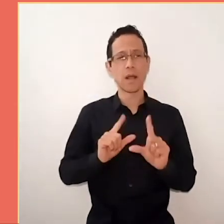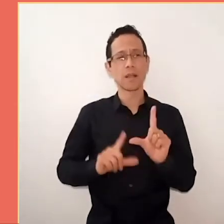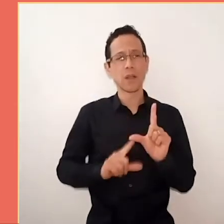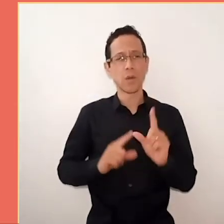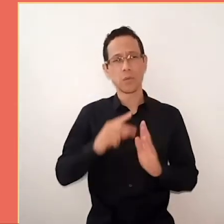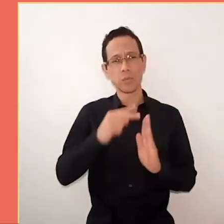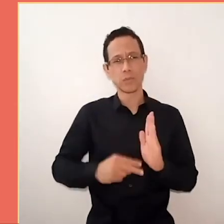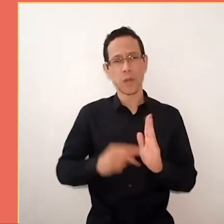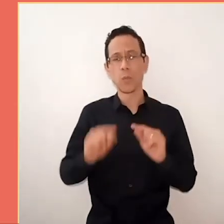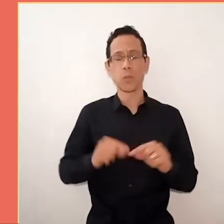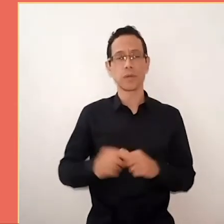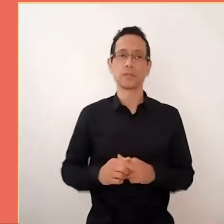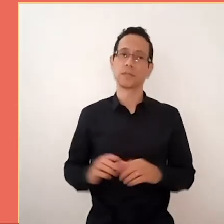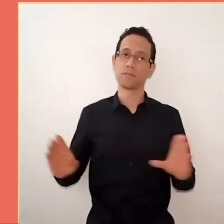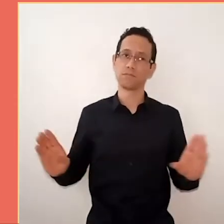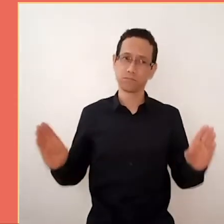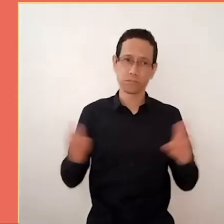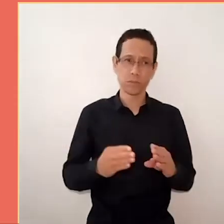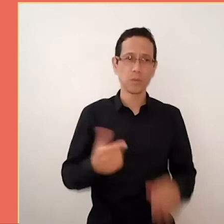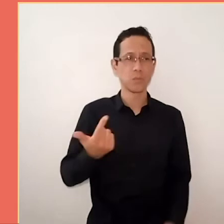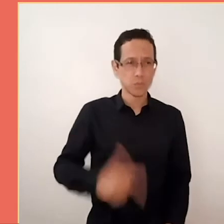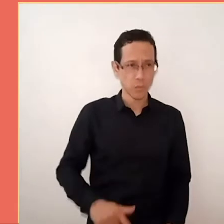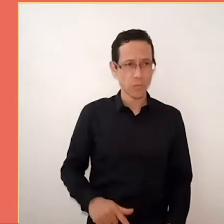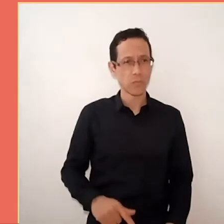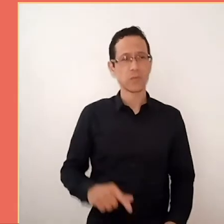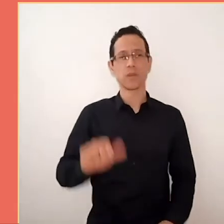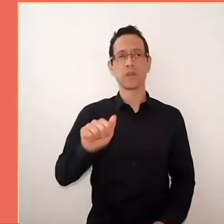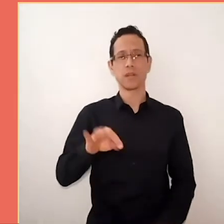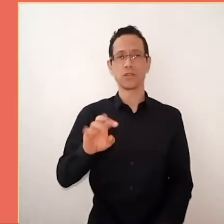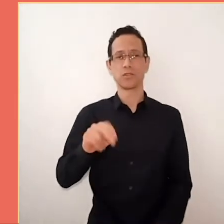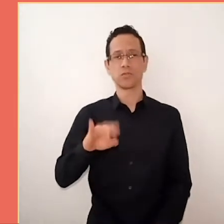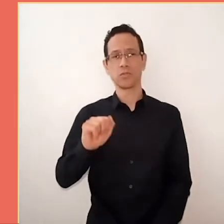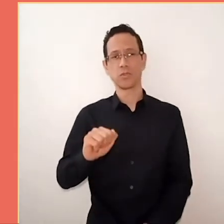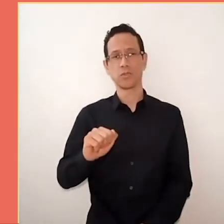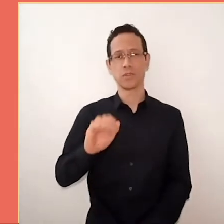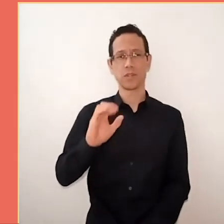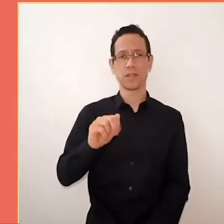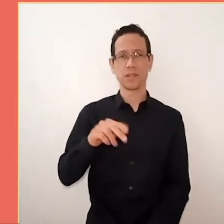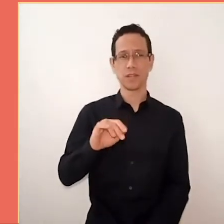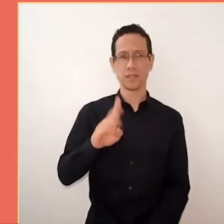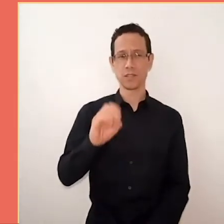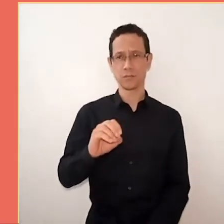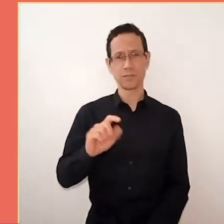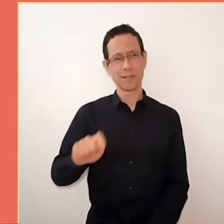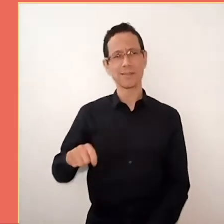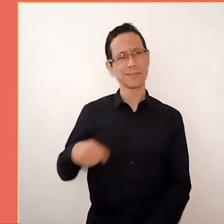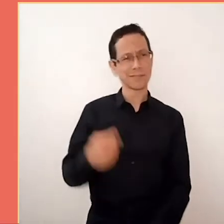e voltar ao velho e bom Antônio Cândido, pra dizer: É direito, porque é uma questão de sobrevivência.